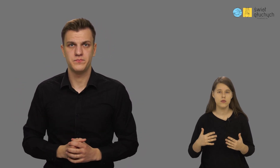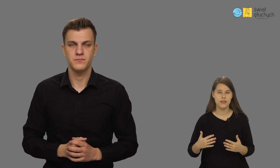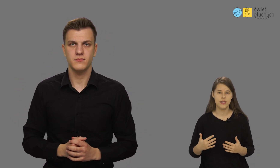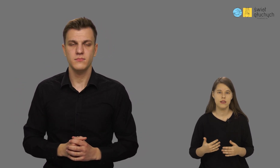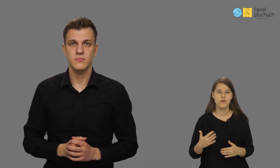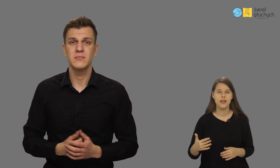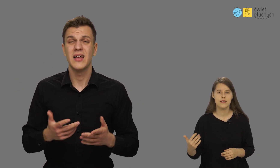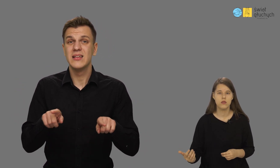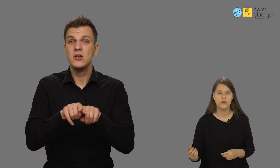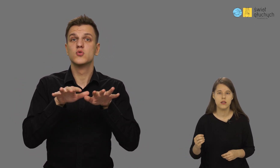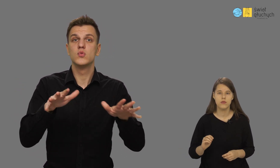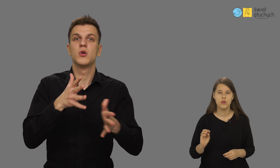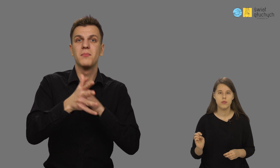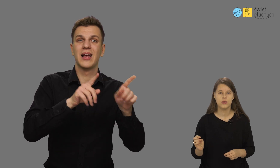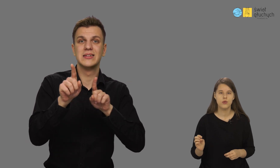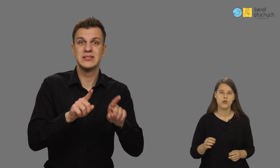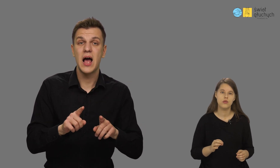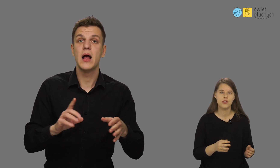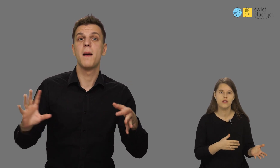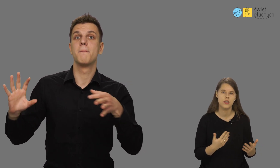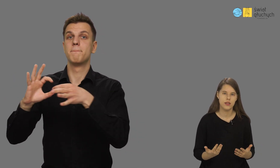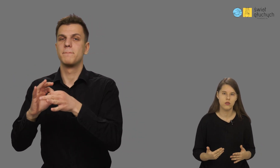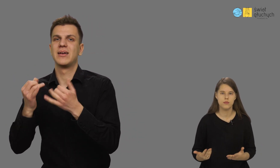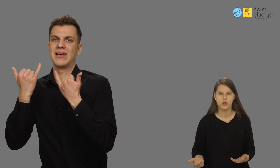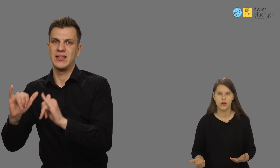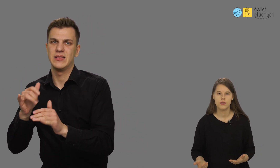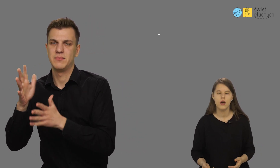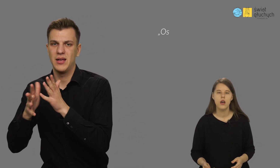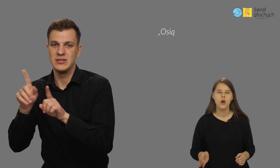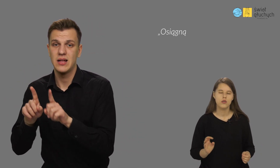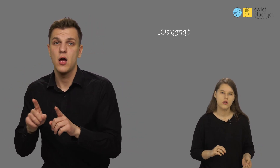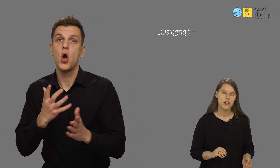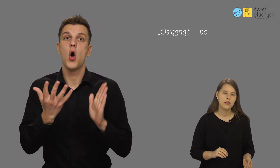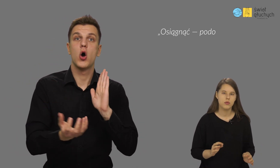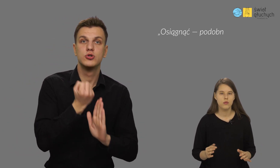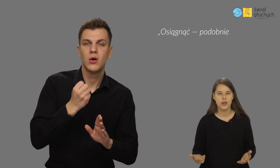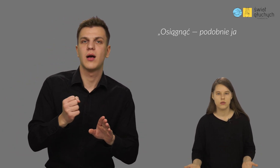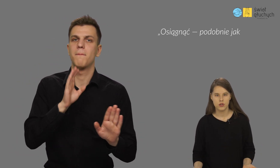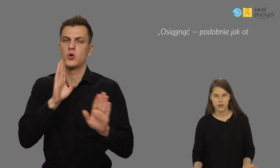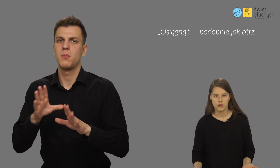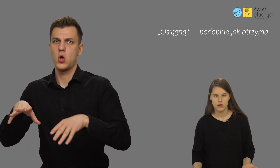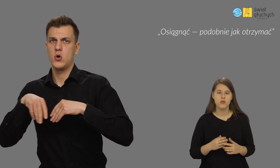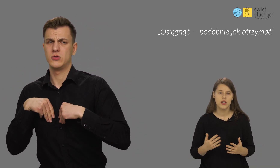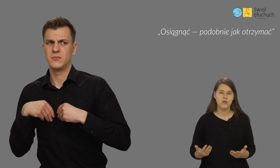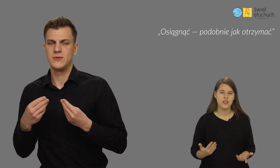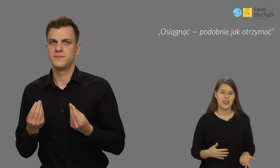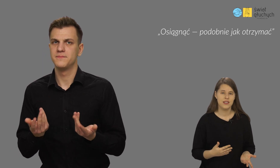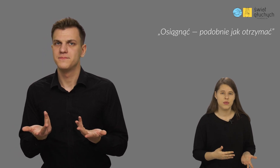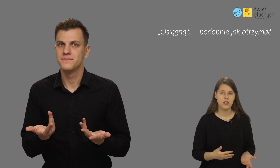Co więcej, wiele znaków stanowiło po prostu odnośnik do innego, na przykład: „Osiągnąć — podobnie jak otrzymać”. Można również znaleźć migi,